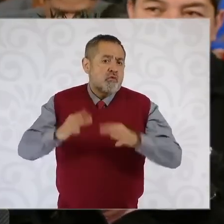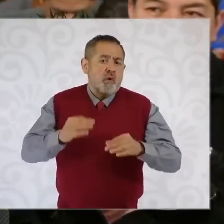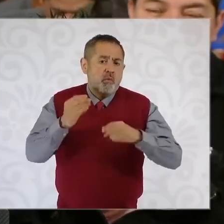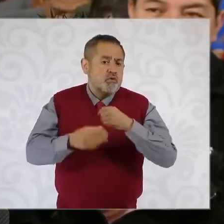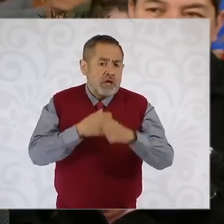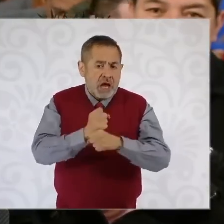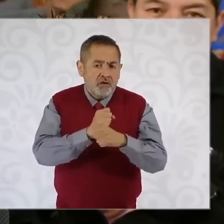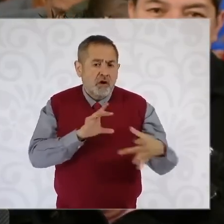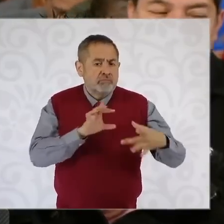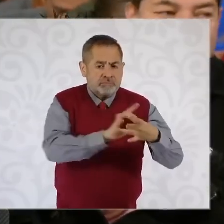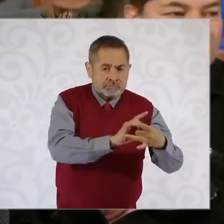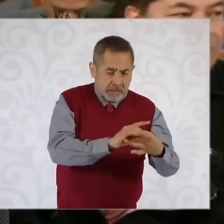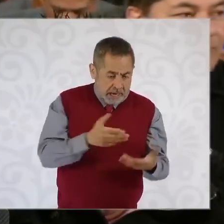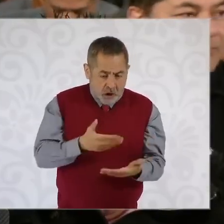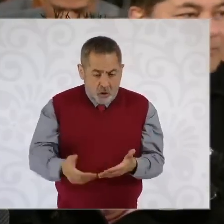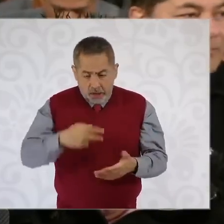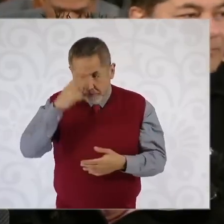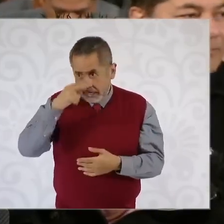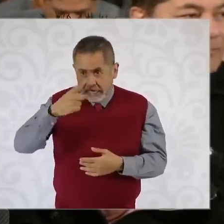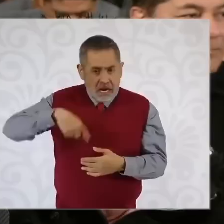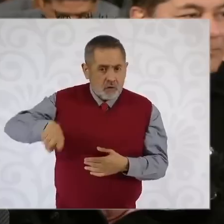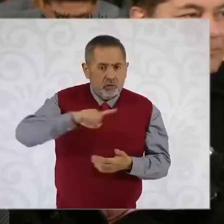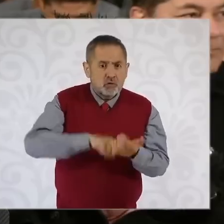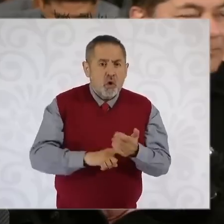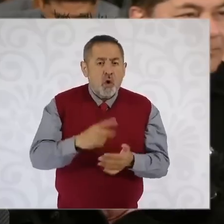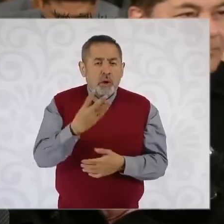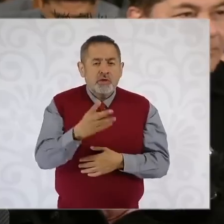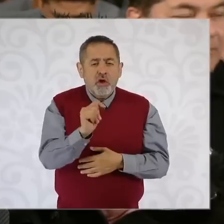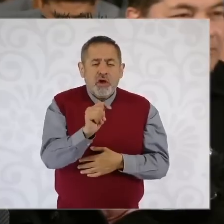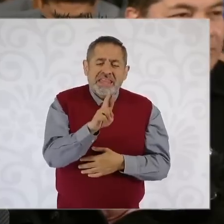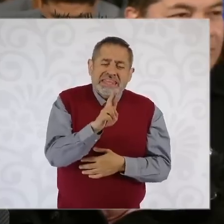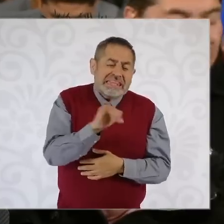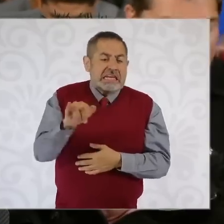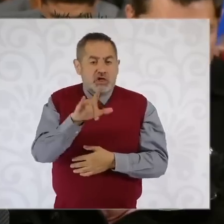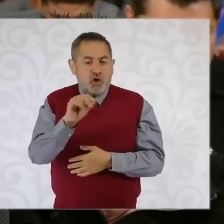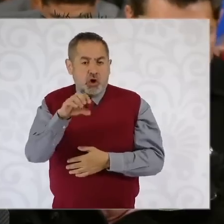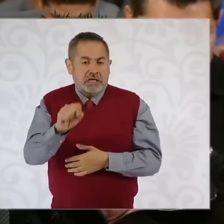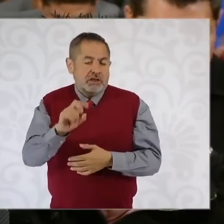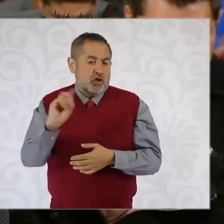contribuimos con aproximadamente 4 trillones de dólares anualmente al producto interno